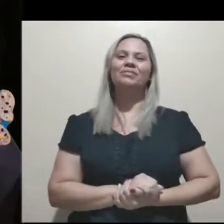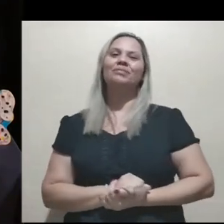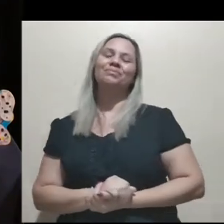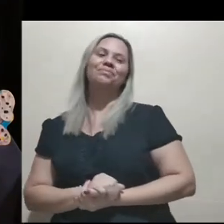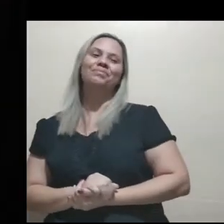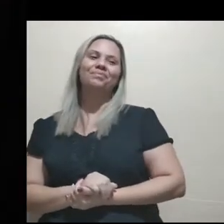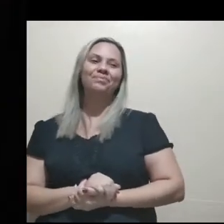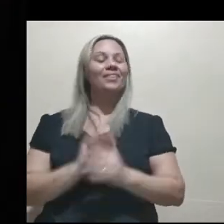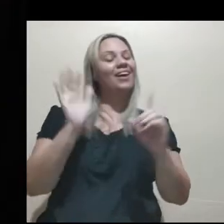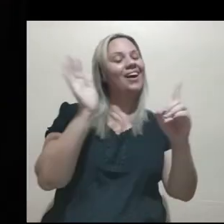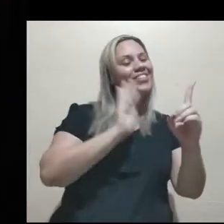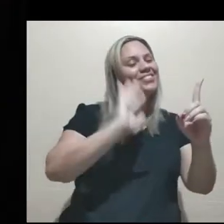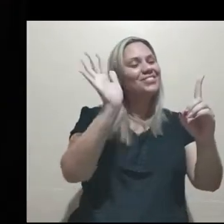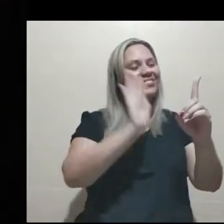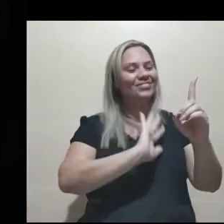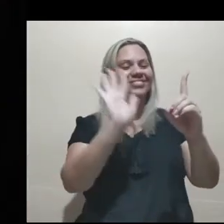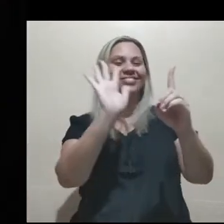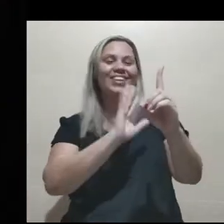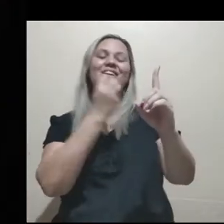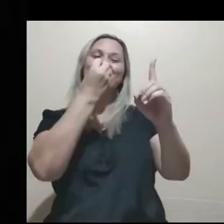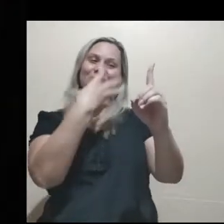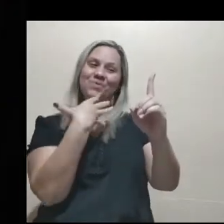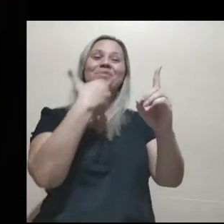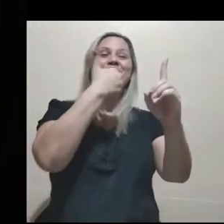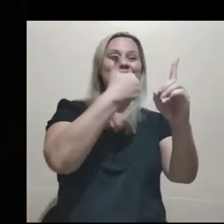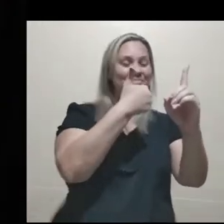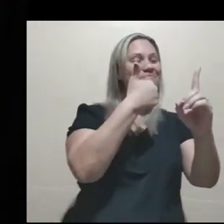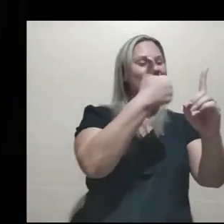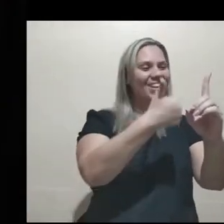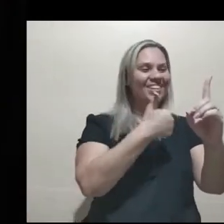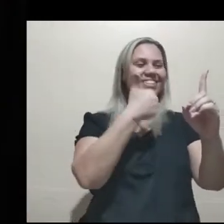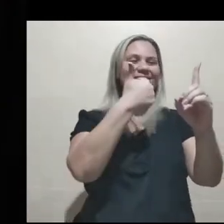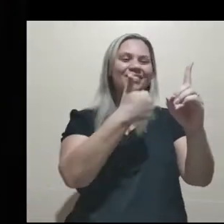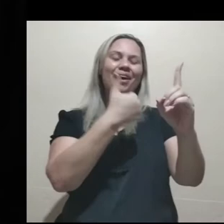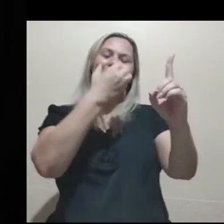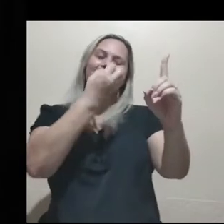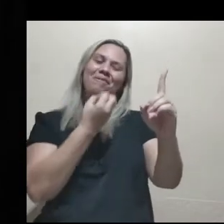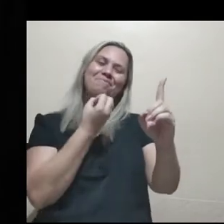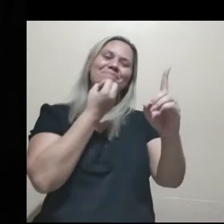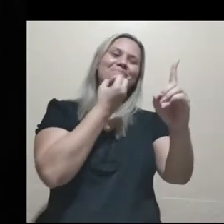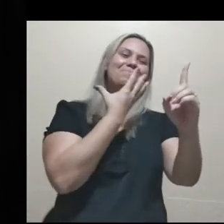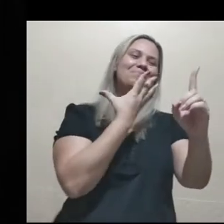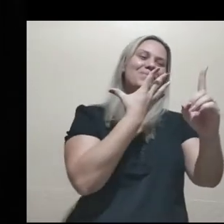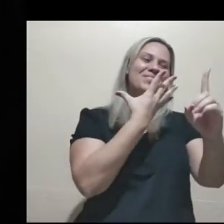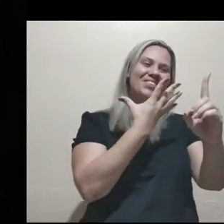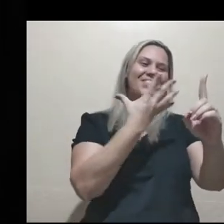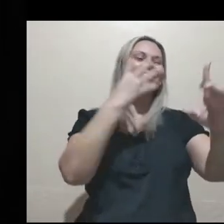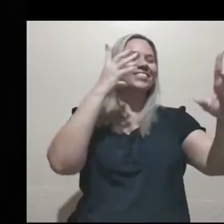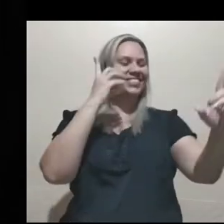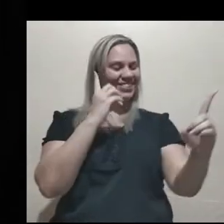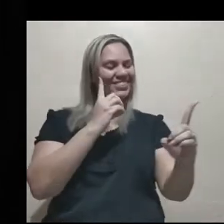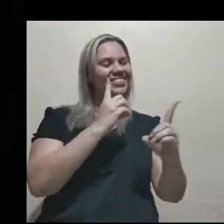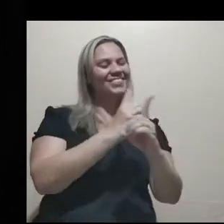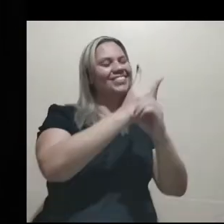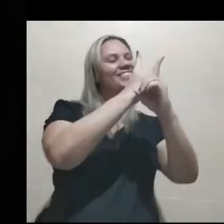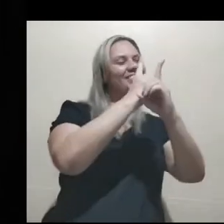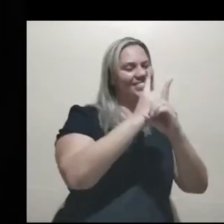𝗢𝗹á! 𝗖𝗼𝗺𝗼 𝘃𝗮𝗶? 𝗤𝘂𝗲 𝗯𝗼𝗺 𝗽𝗼𝗱𝗲𝗿 𝗹𝗵𝗲 𝘃𝗲𝗿!